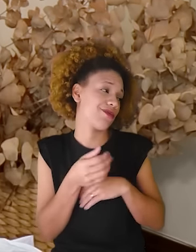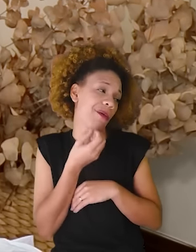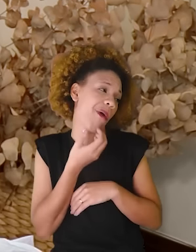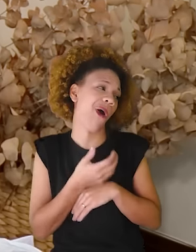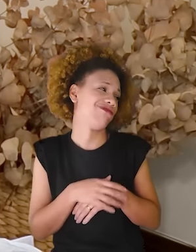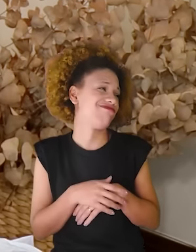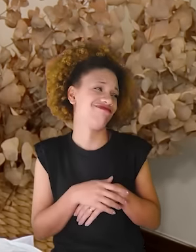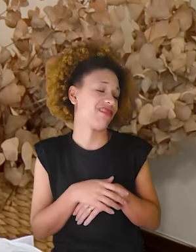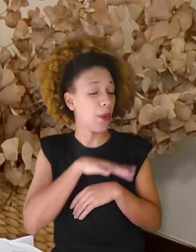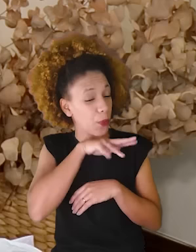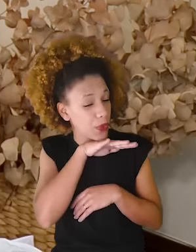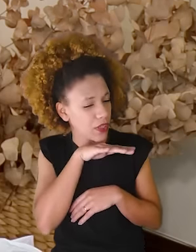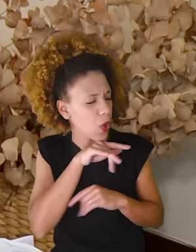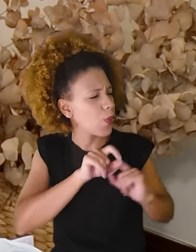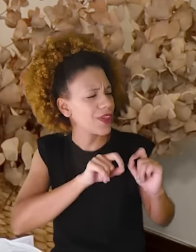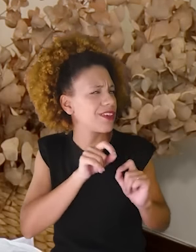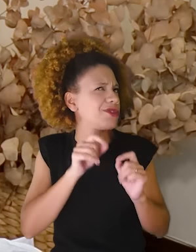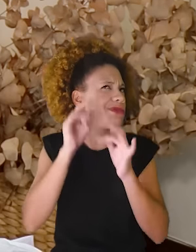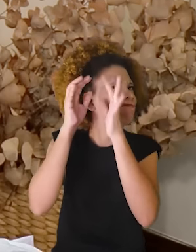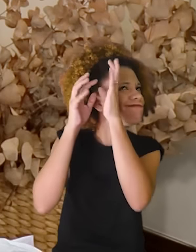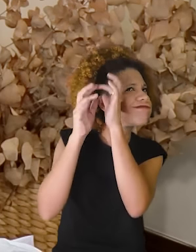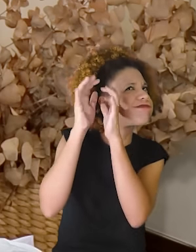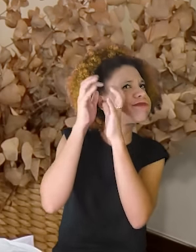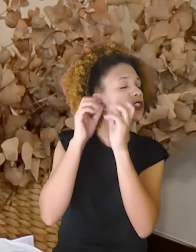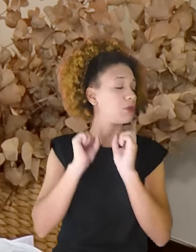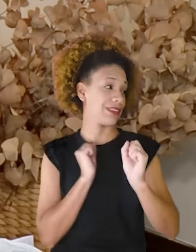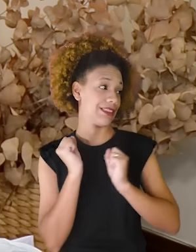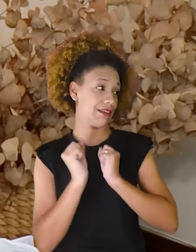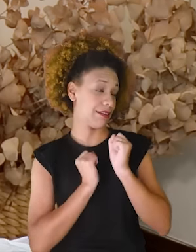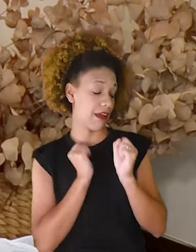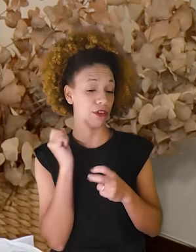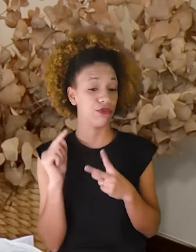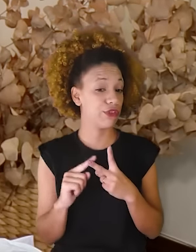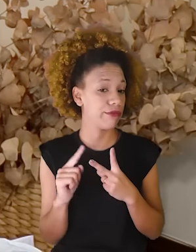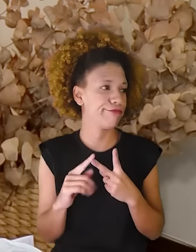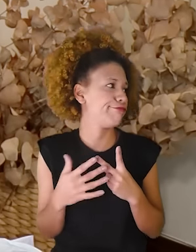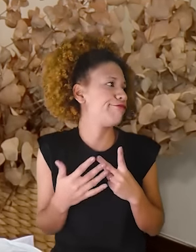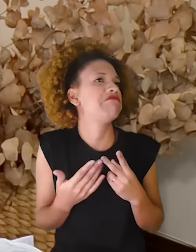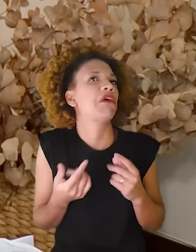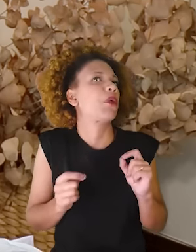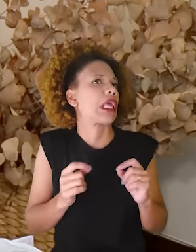qu queria entender mais disso assim o que que te gera assim tipo além da ansiedade te gera uma uma